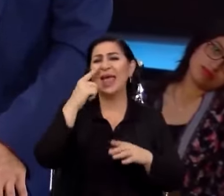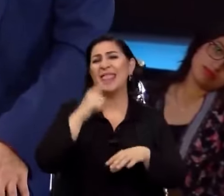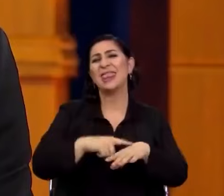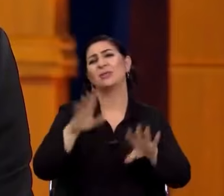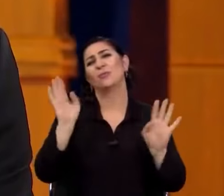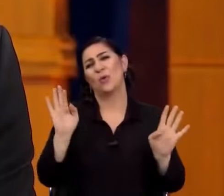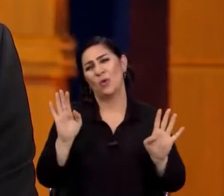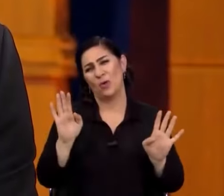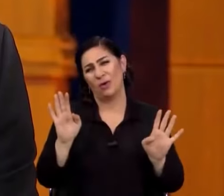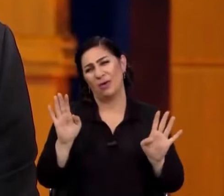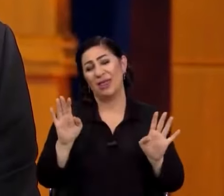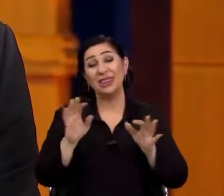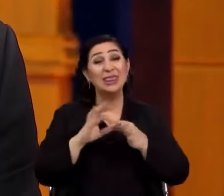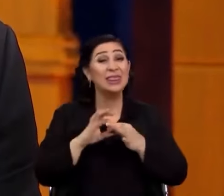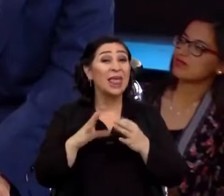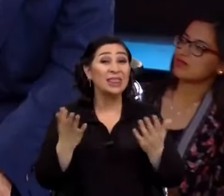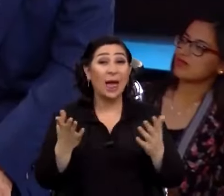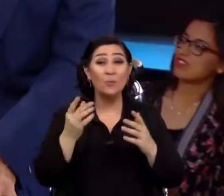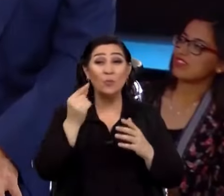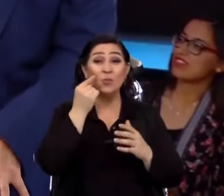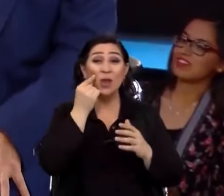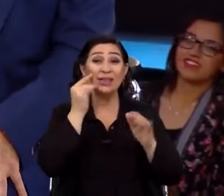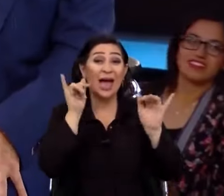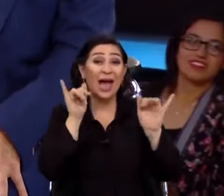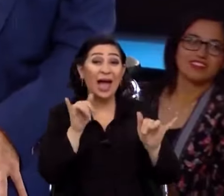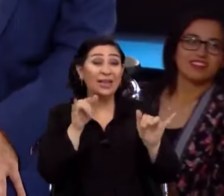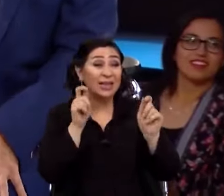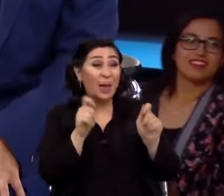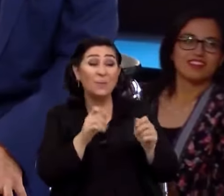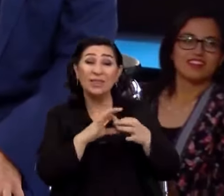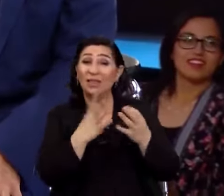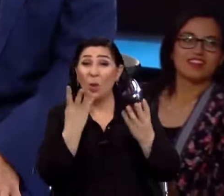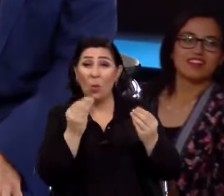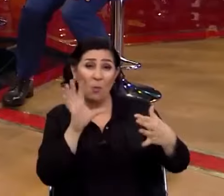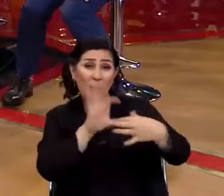inanmıyor neden Bülent Ersoy Hanım Böyle bir şeye neden olduu anlamış değil Çünkü